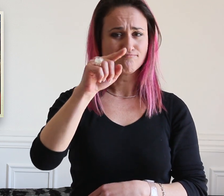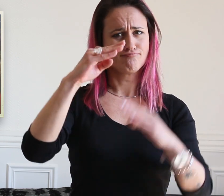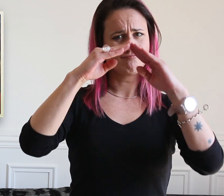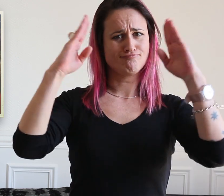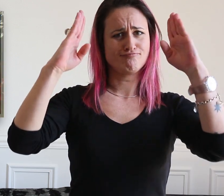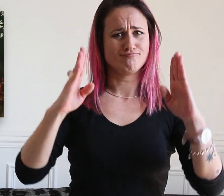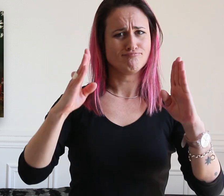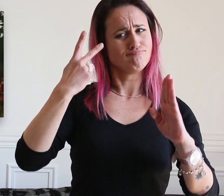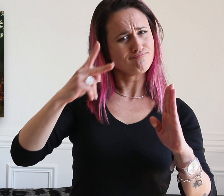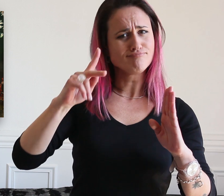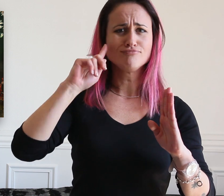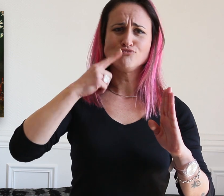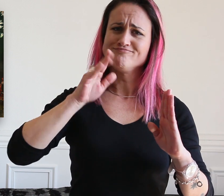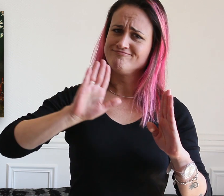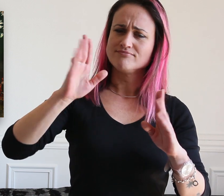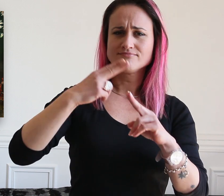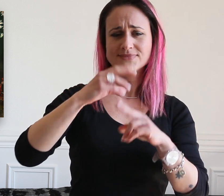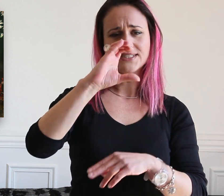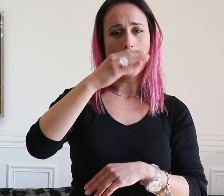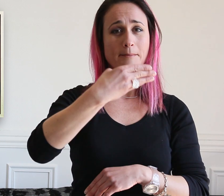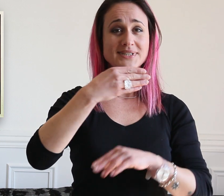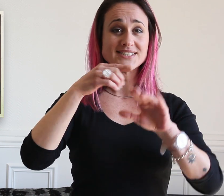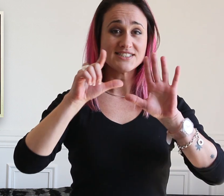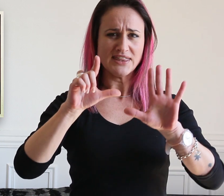.. le camp destiné à la communauté des sourds américains, se nomme "CM7".